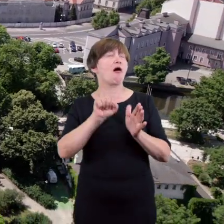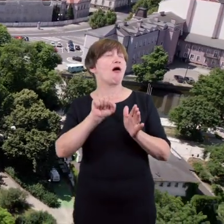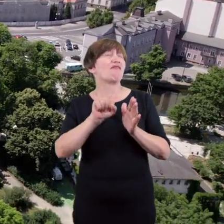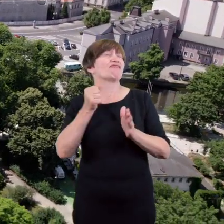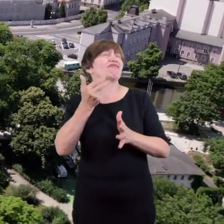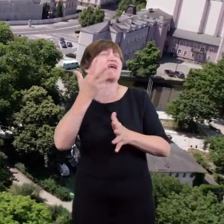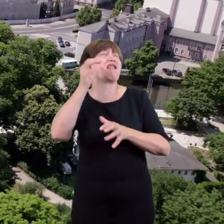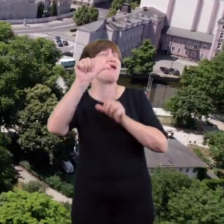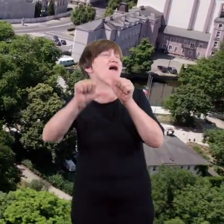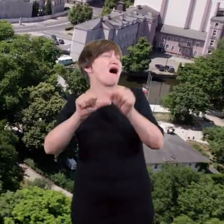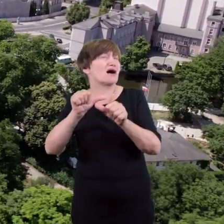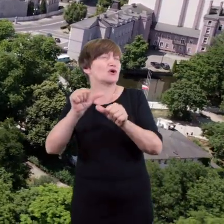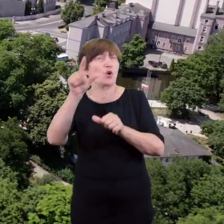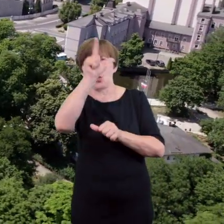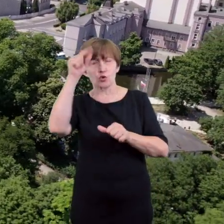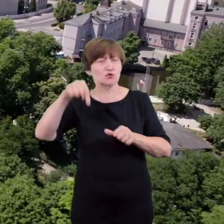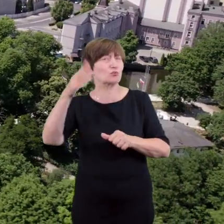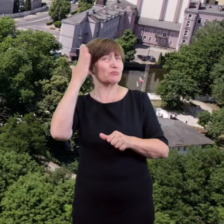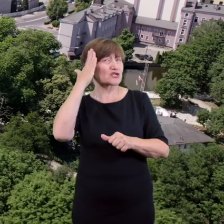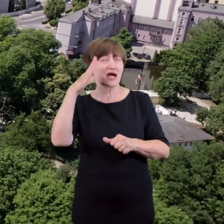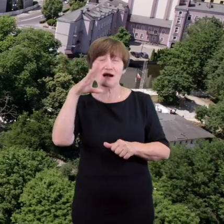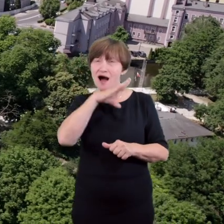wkomponowania w swoje otoczenie